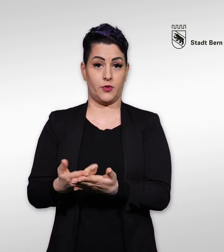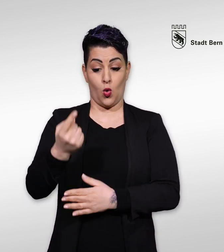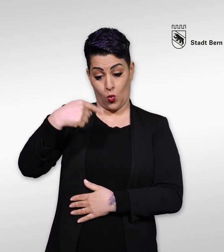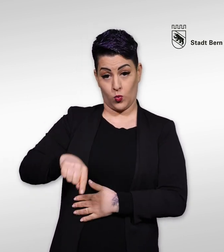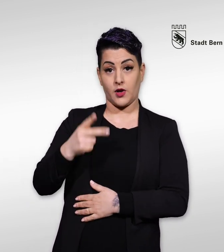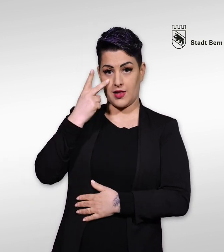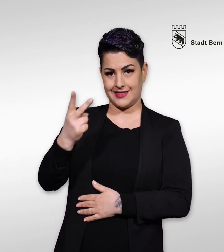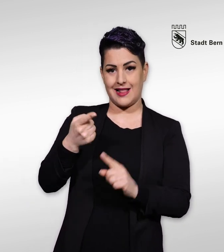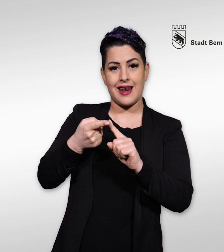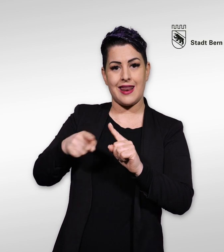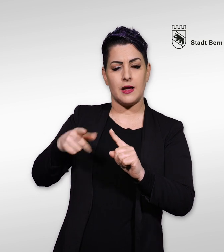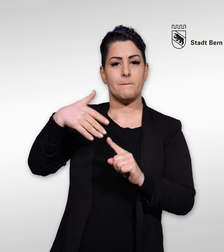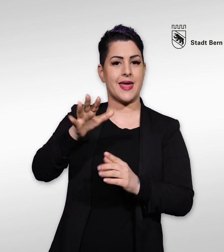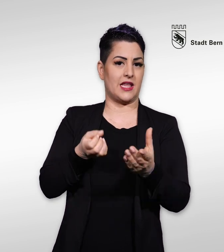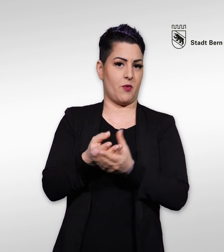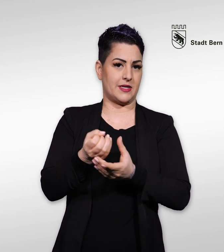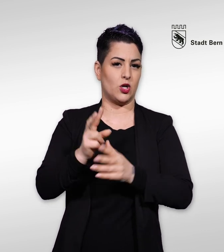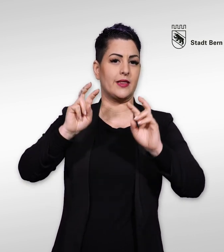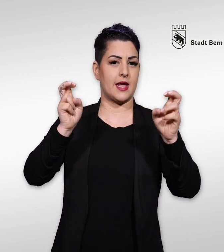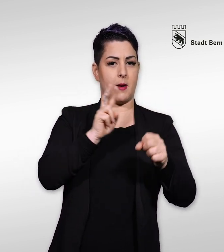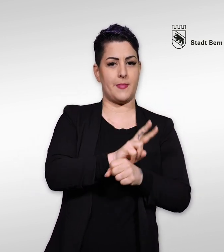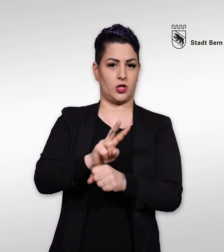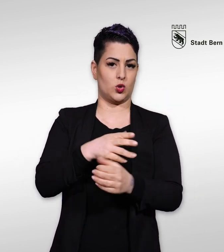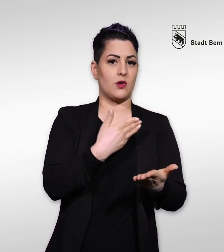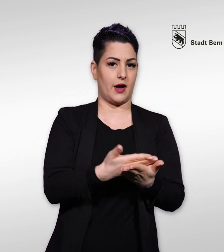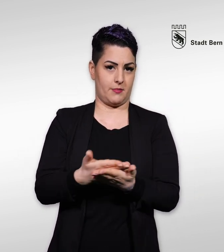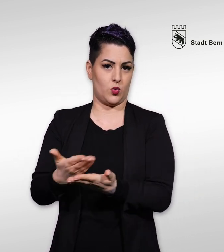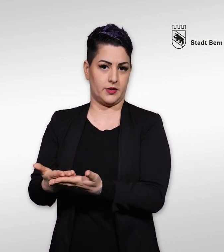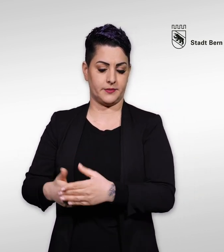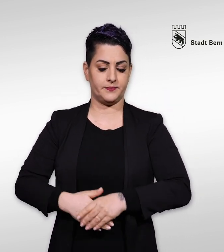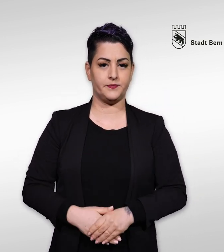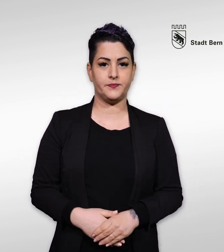Sie finden im Link unter diesem Video mehr Informationen zu den verschiedenen Betreuungsangeboten.